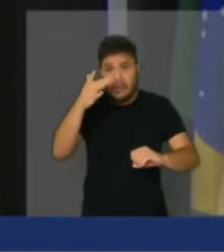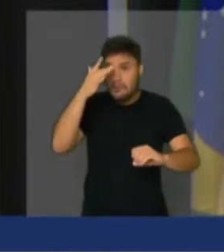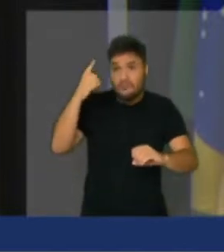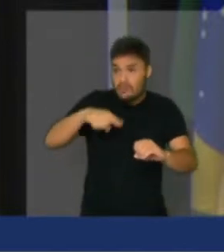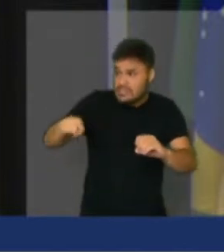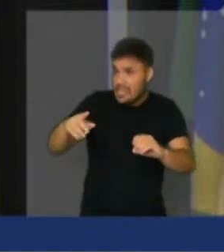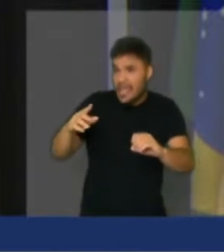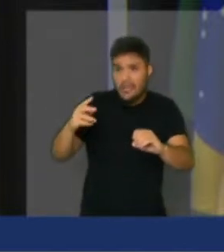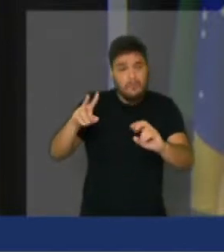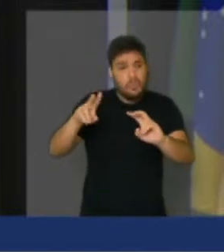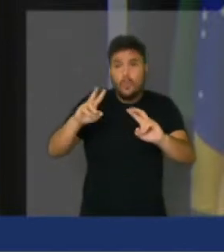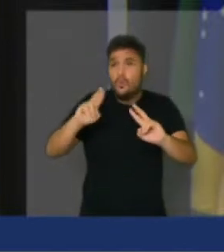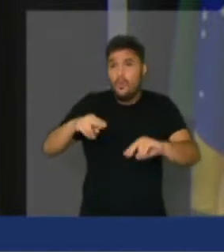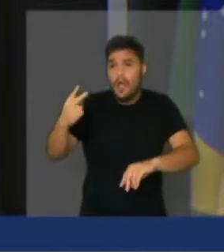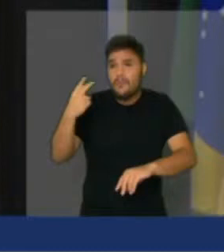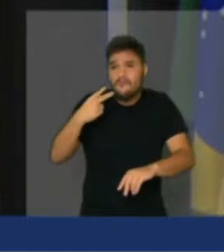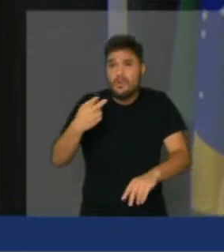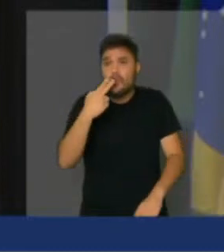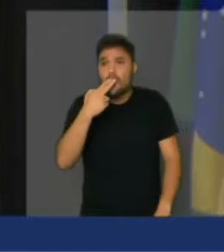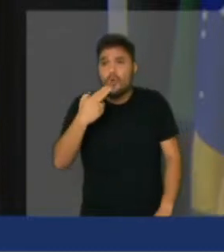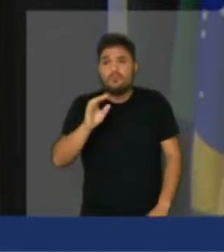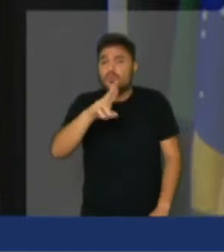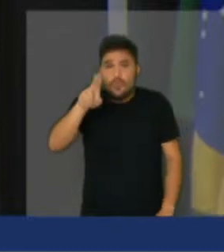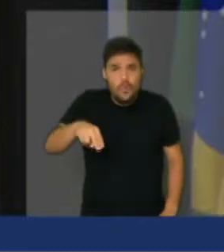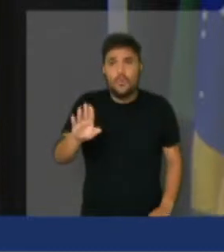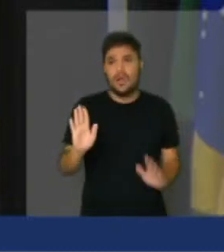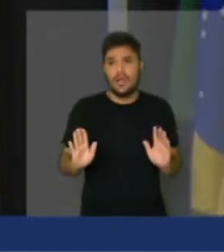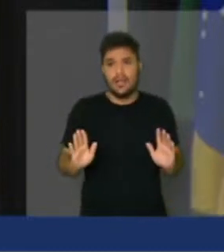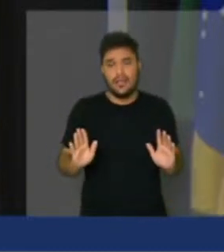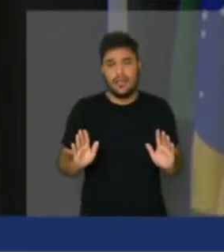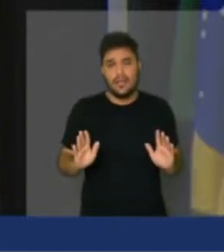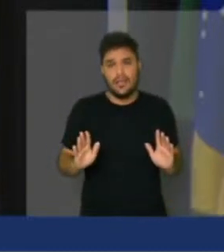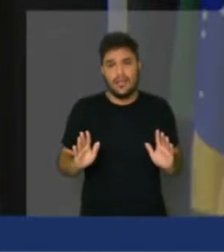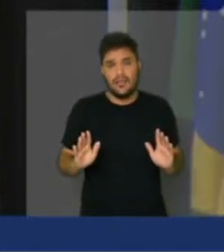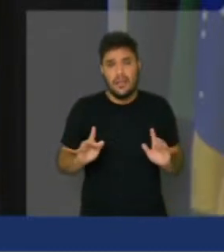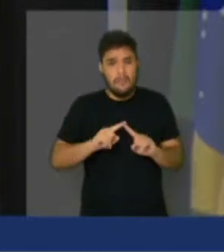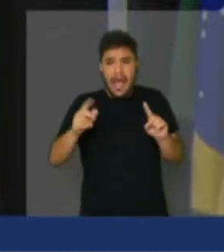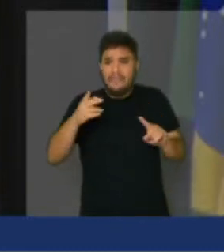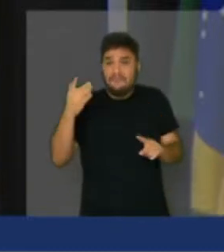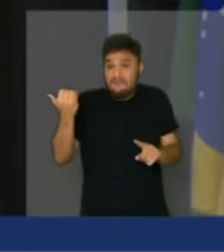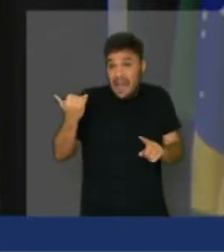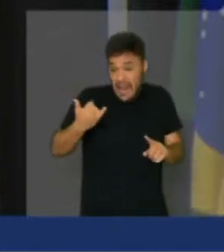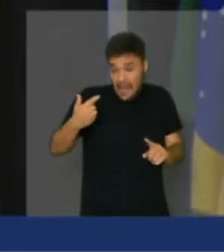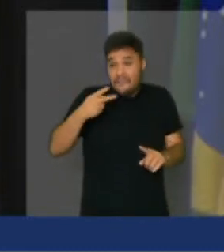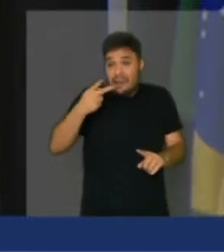NUNCA FUMEI UM CIGARRO. MAS QUE EU EU TERIA SOB O USO DE ENTORPECENTES BATIDO O MEU CARRO, ENTRADO COM NOME FALSO